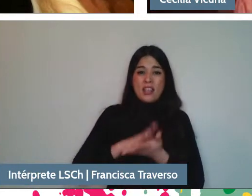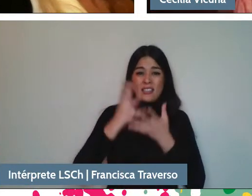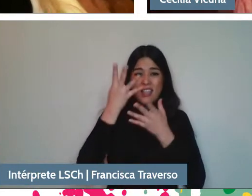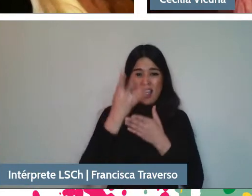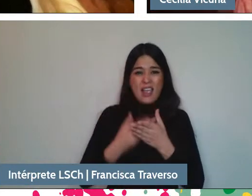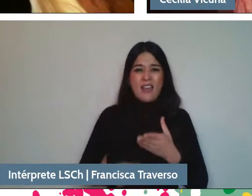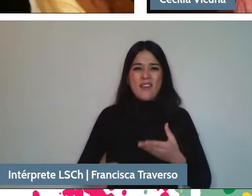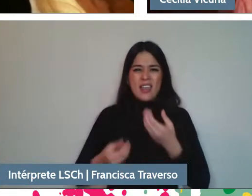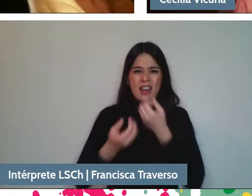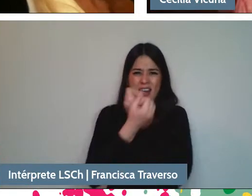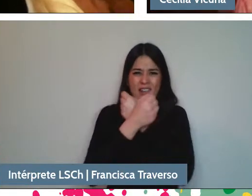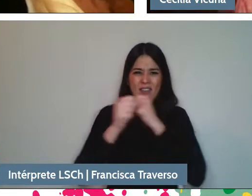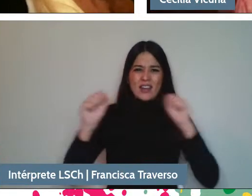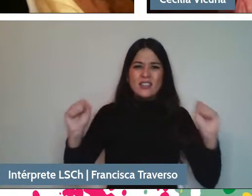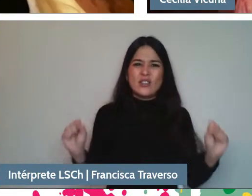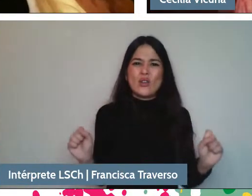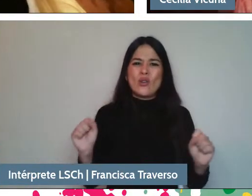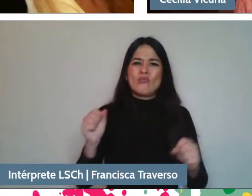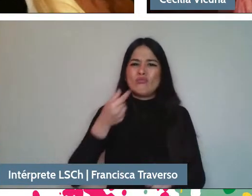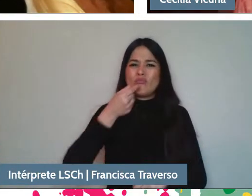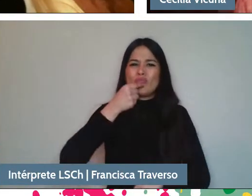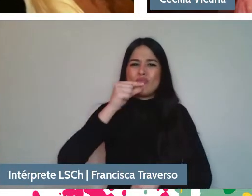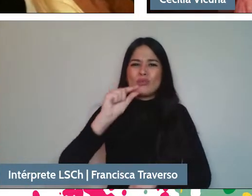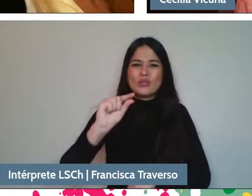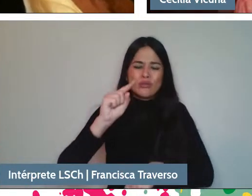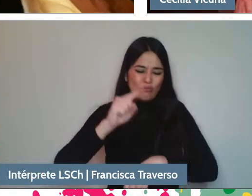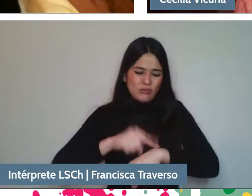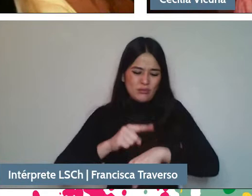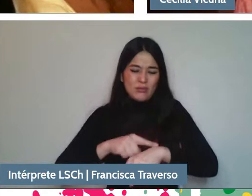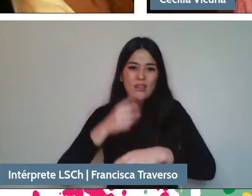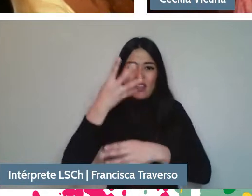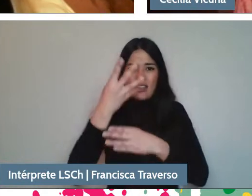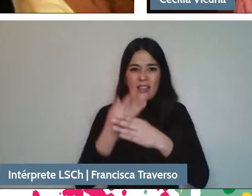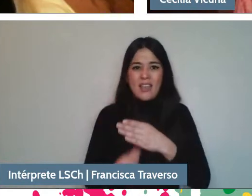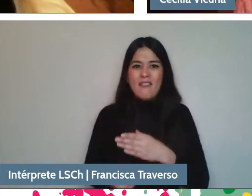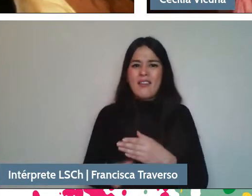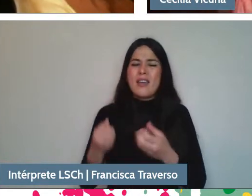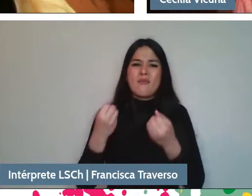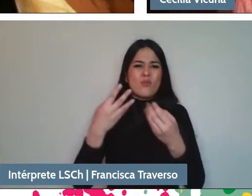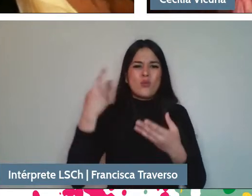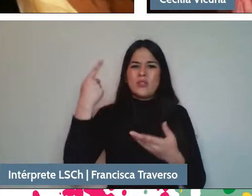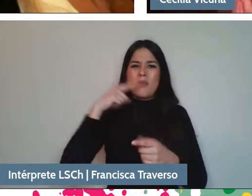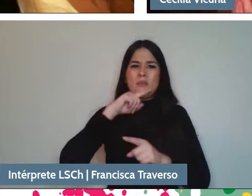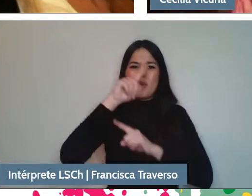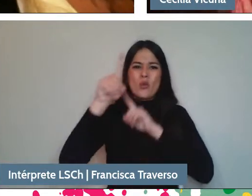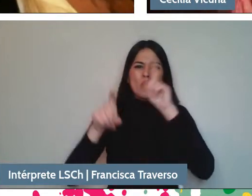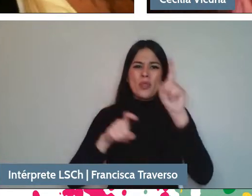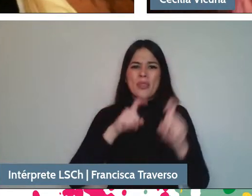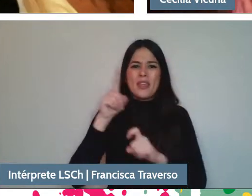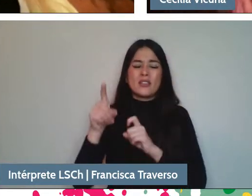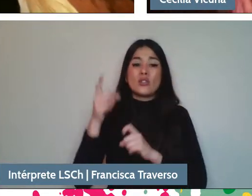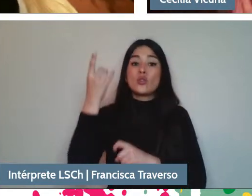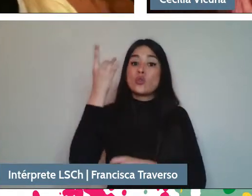Me gustaría, nos queda muy poquito Cecilia antes pasarte... hay miles de preguntas así que solo me gustaría como...